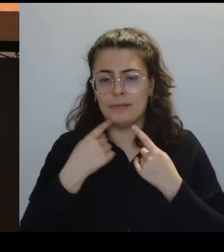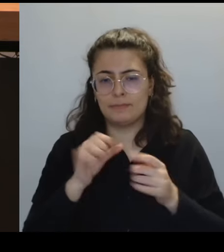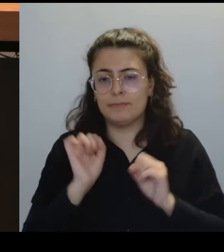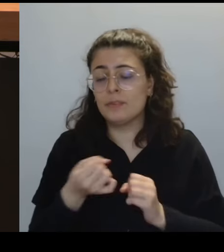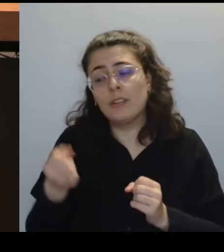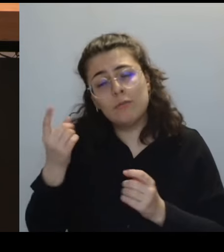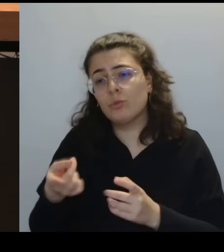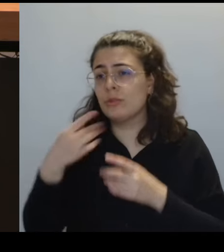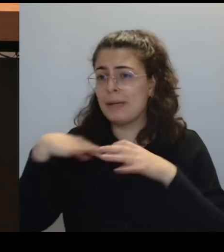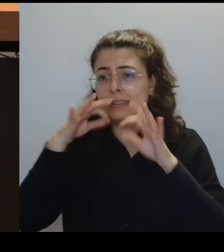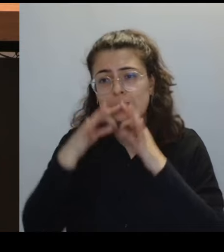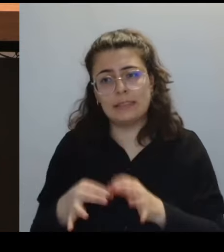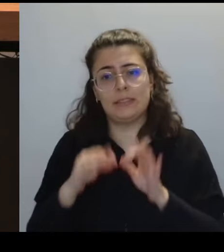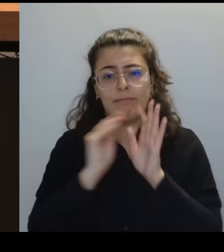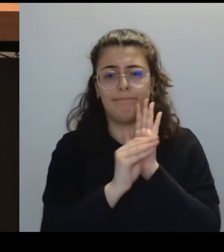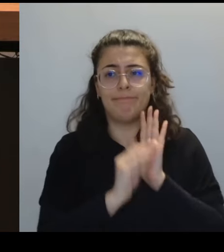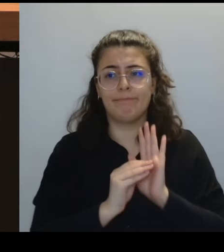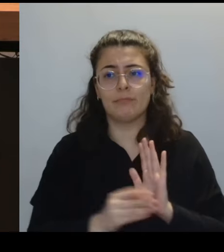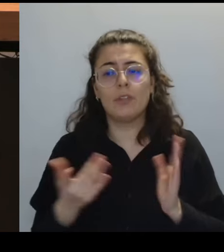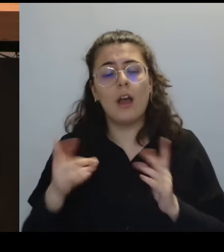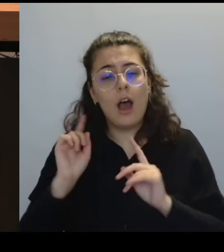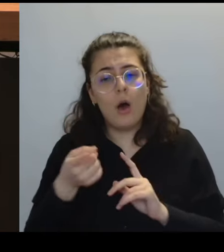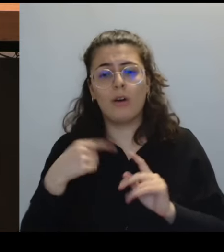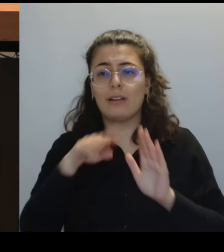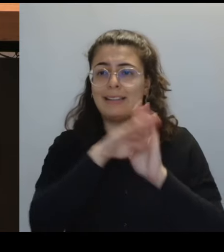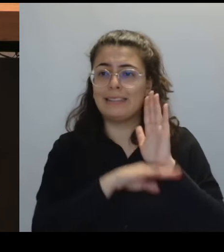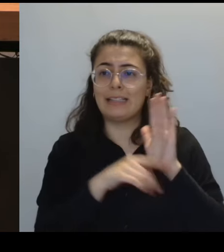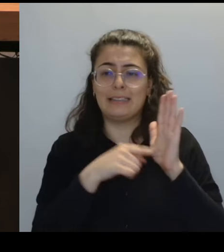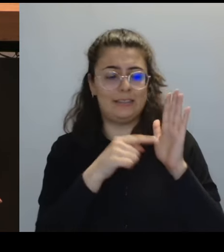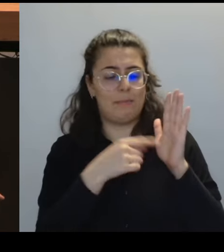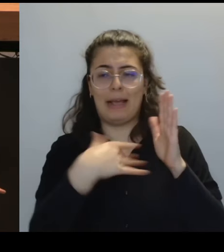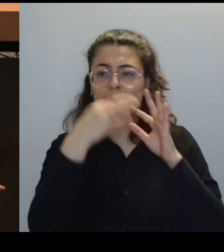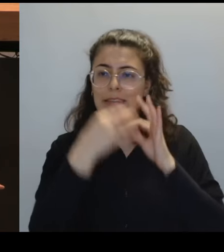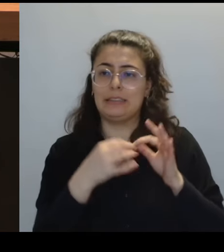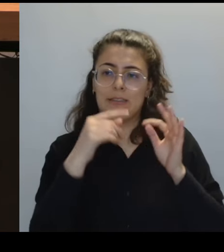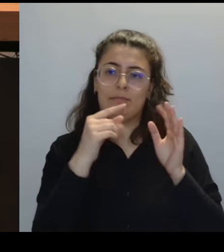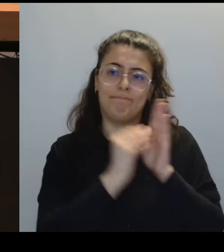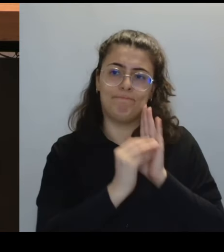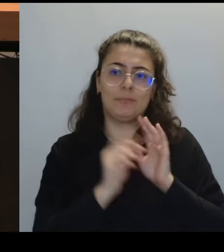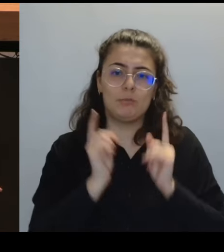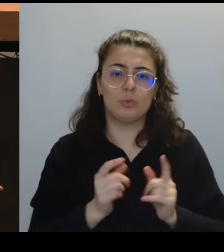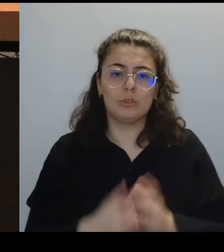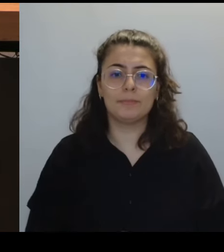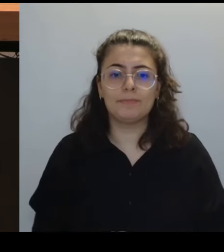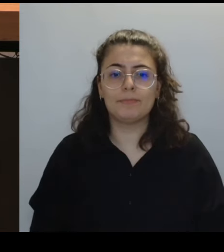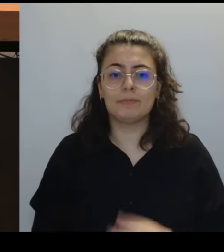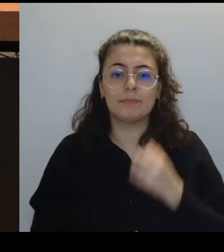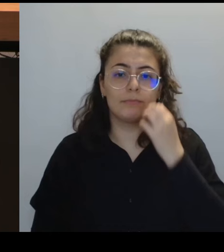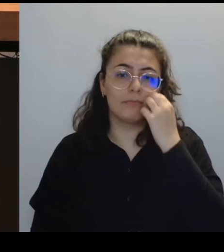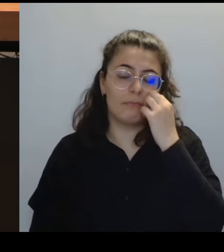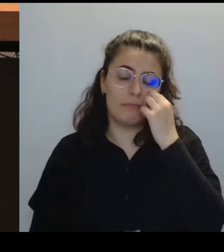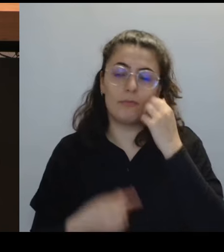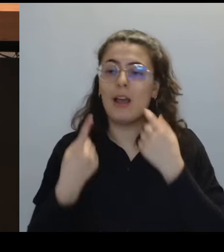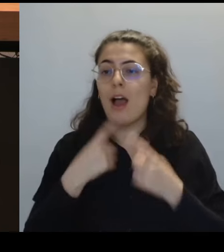in das Gesetz eingehen. Aber noch einen anderen weiteren Aspekt, den Sie in Ihrer Rede nicht angesprochen haben, aber